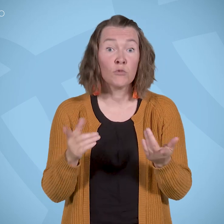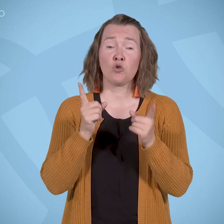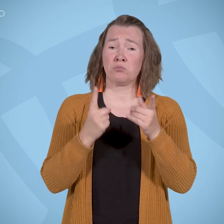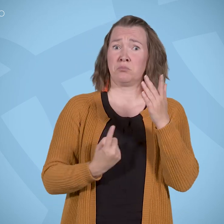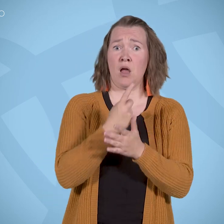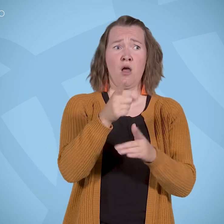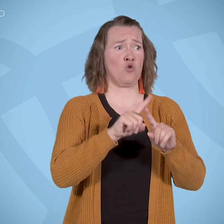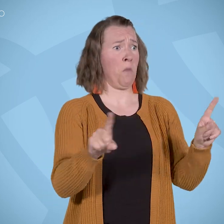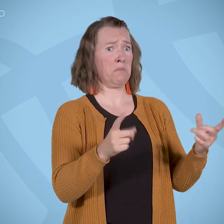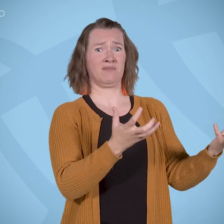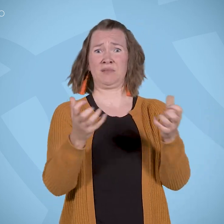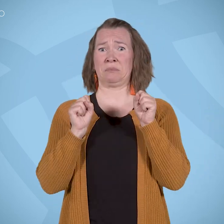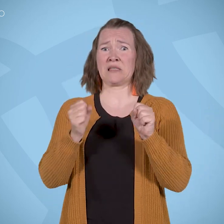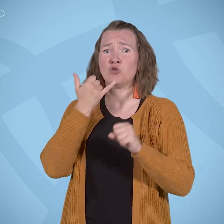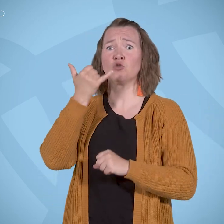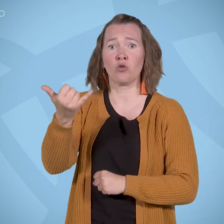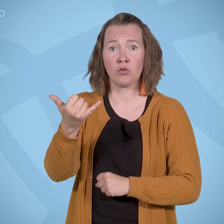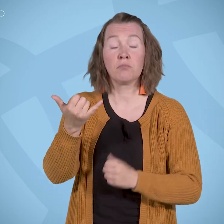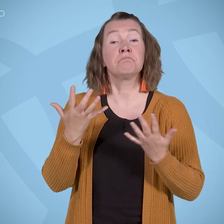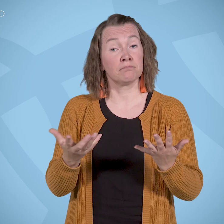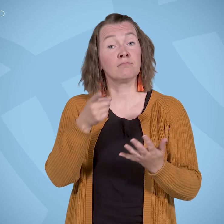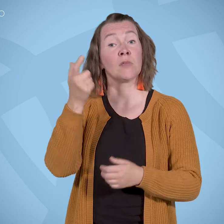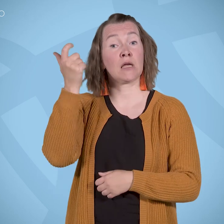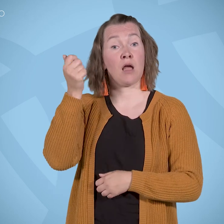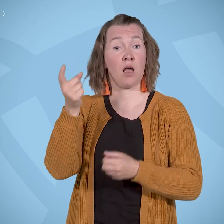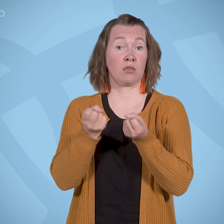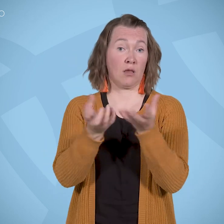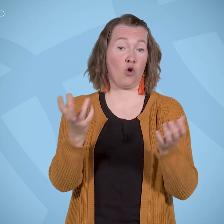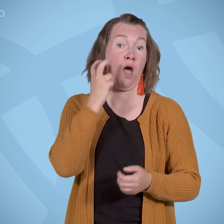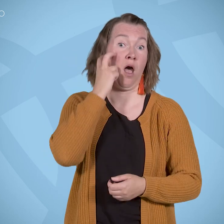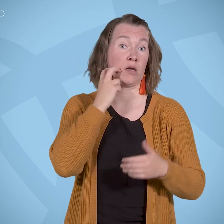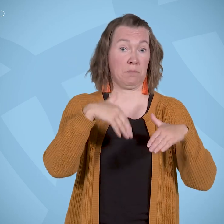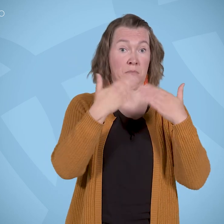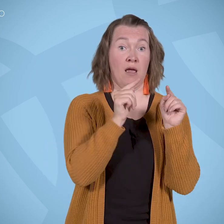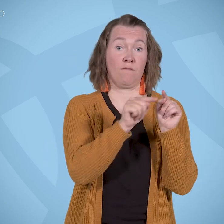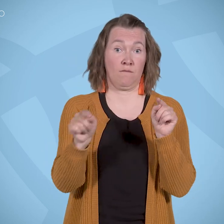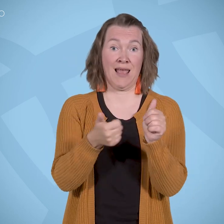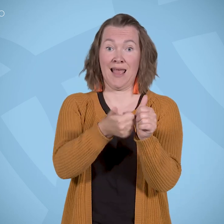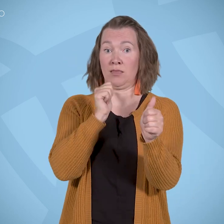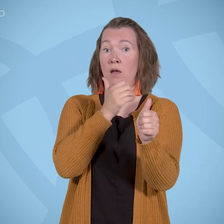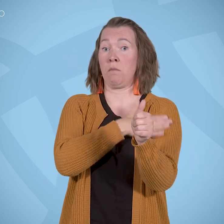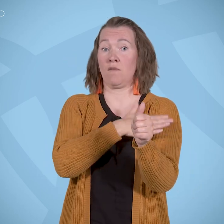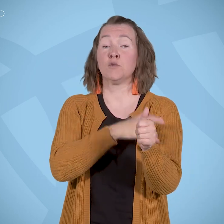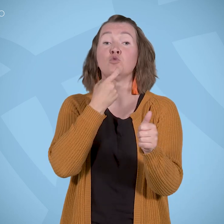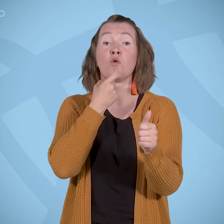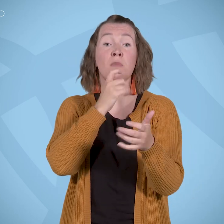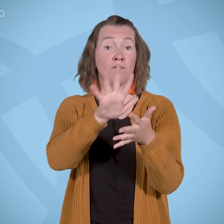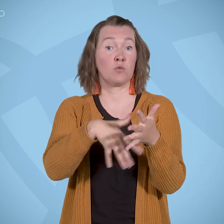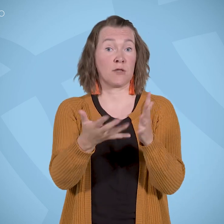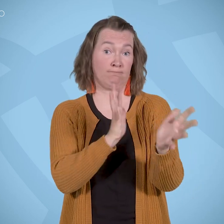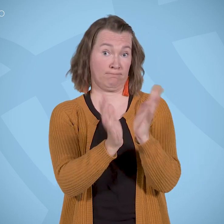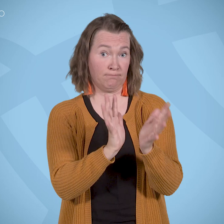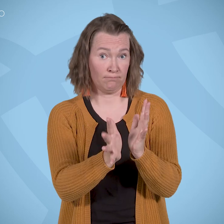Kela tarjoaa arkisin äkillisiin puhelutarpeisiin etäpalvelua suomalaisella viittomakielellä, -